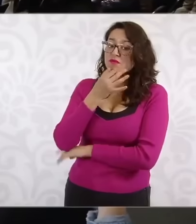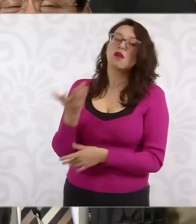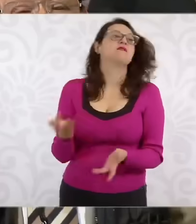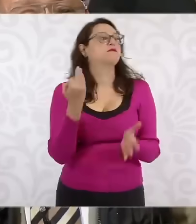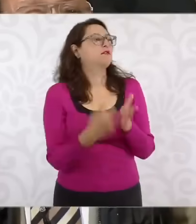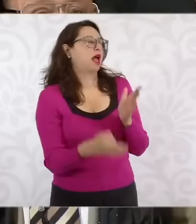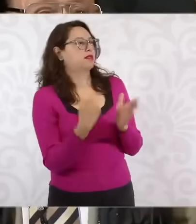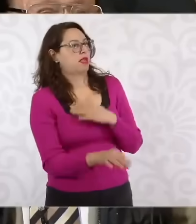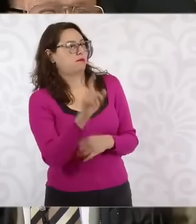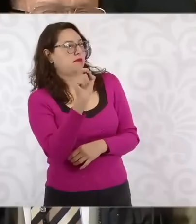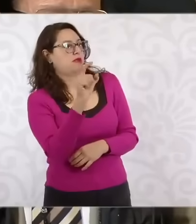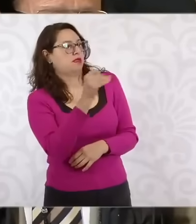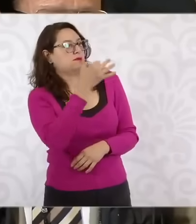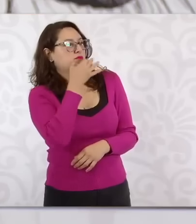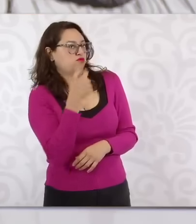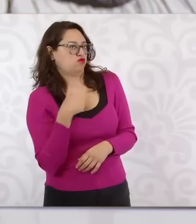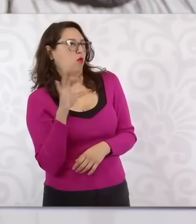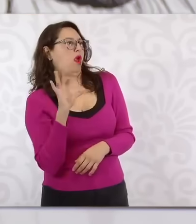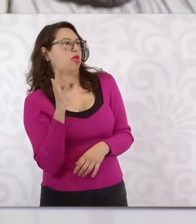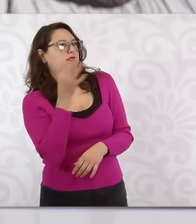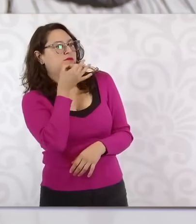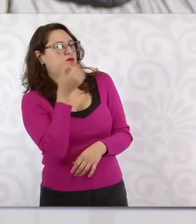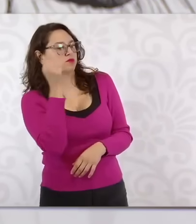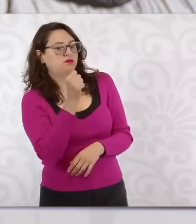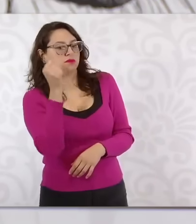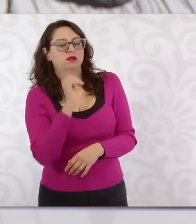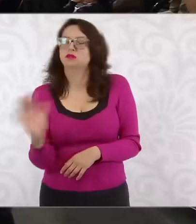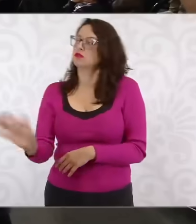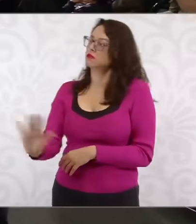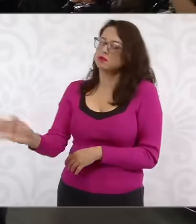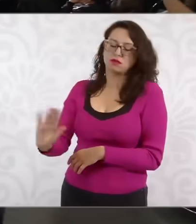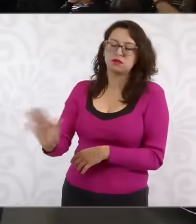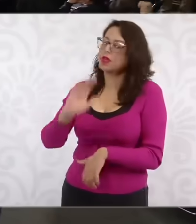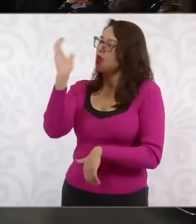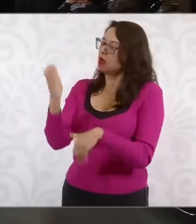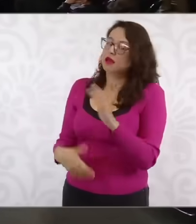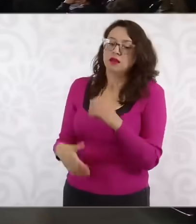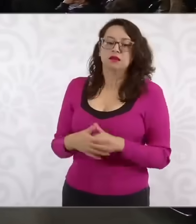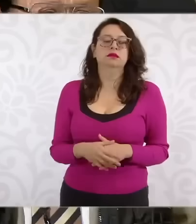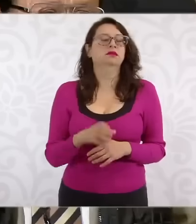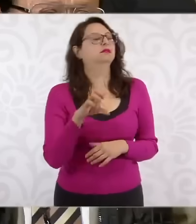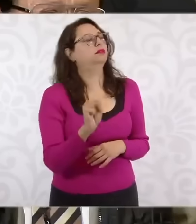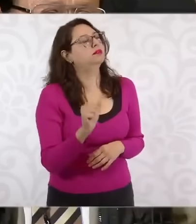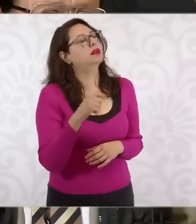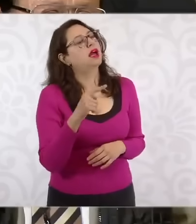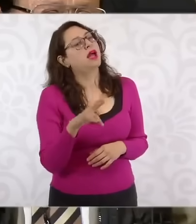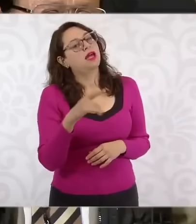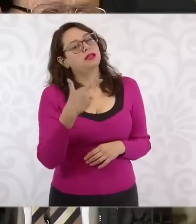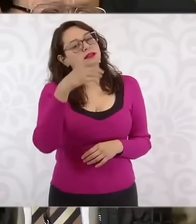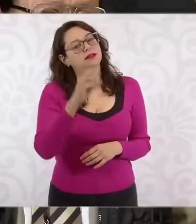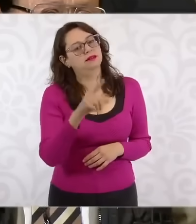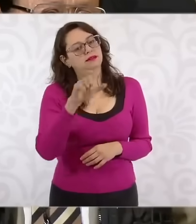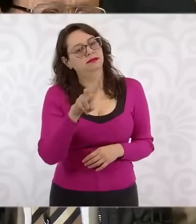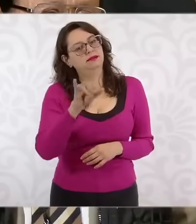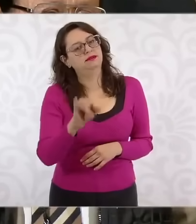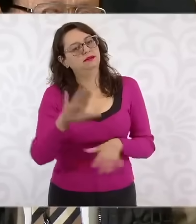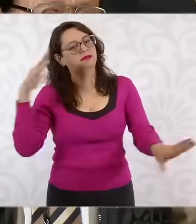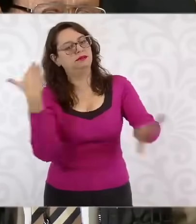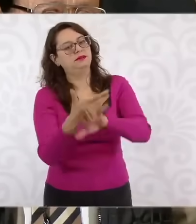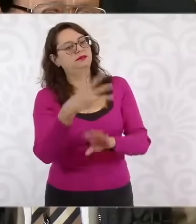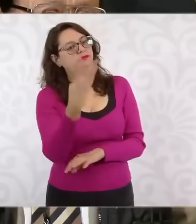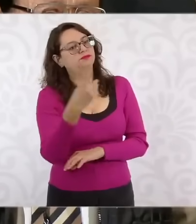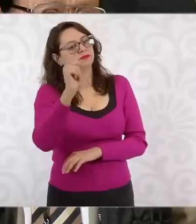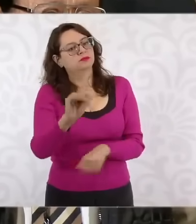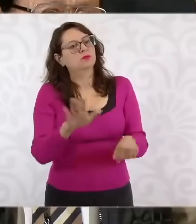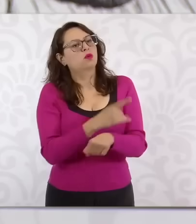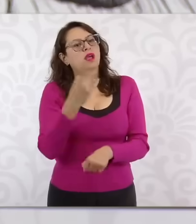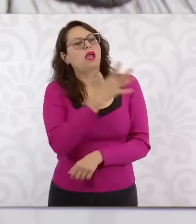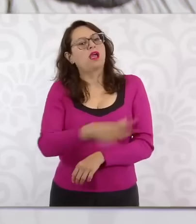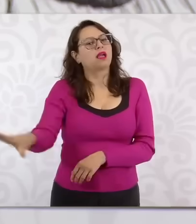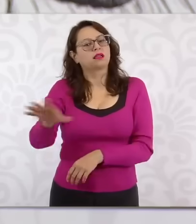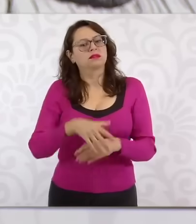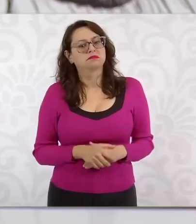Acuérdese que son 40. Este, presidenta Santiago Levi, ¿qué le hizo a la 4T que no lo quieren?